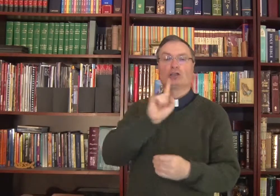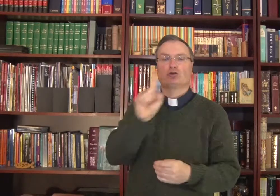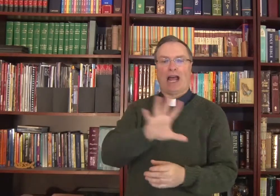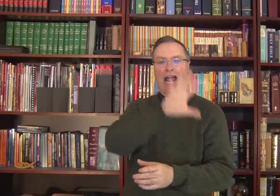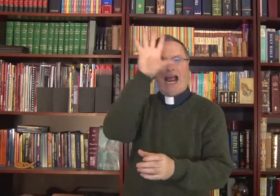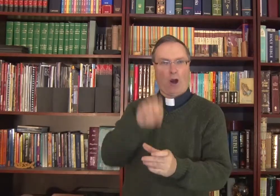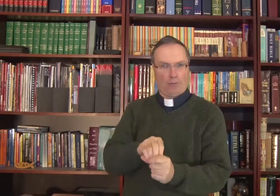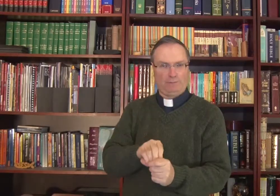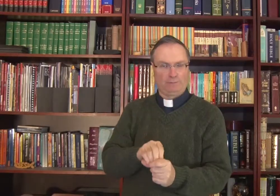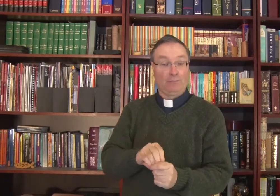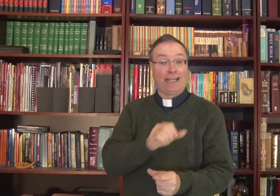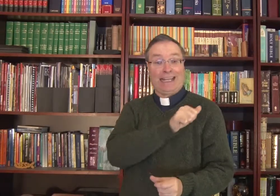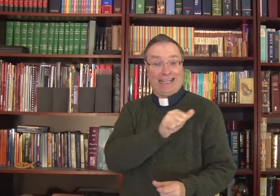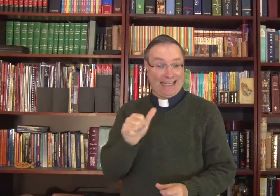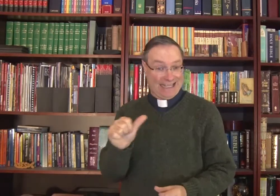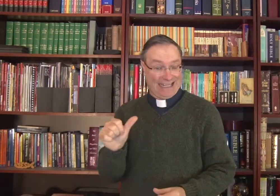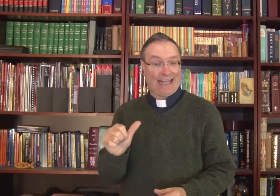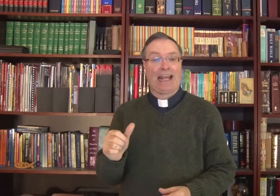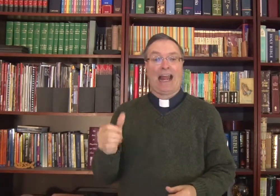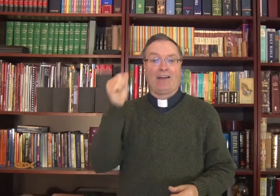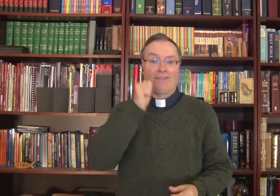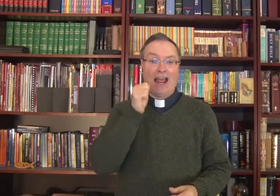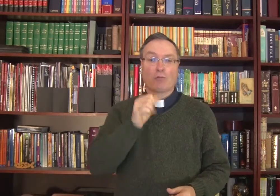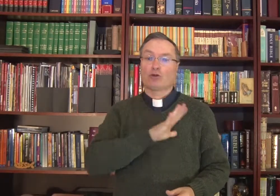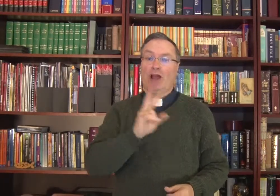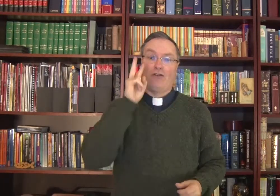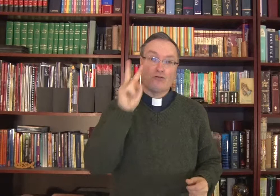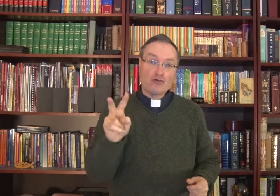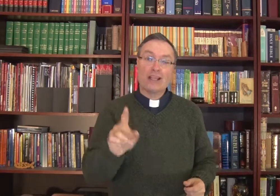soient accomplies. Et la femme que tu as vue,